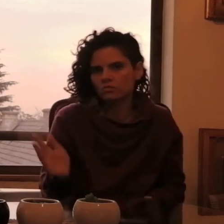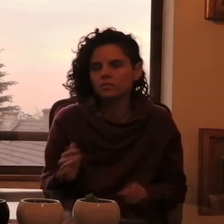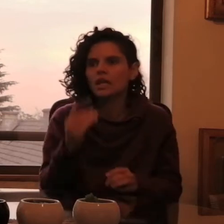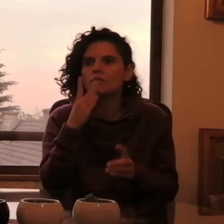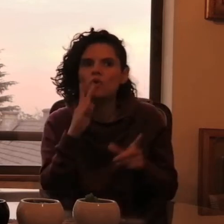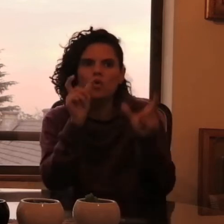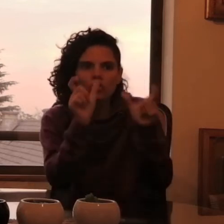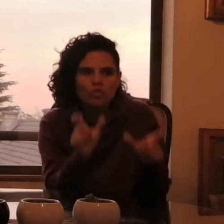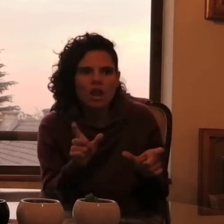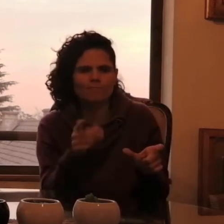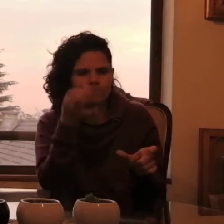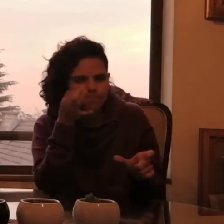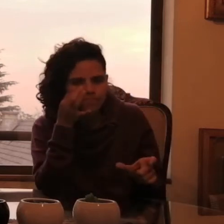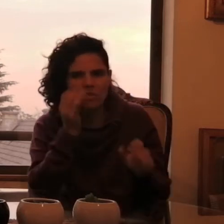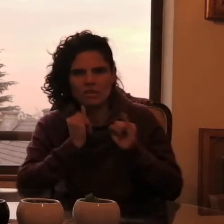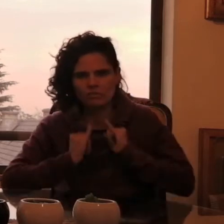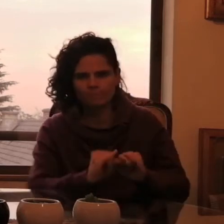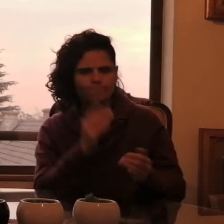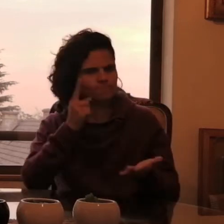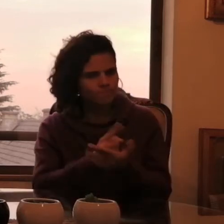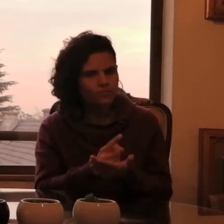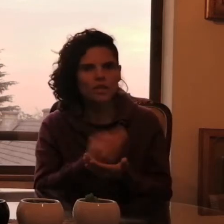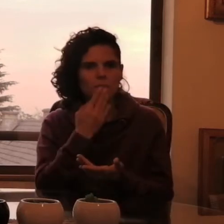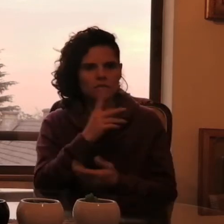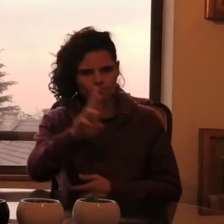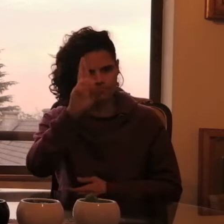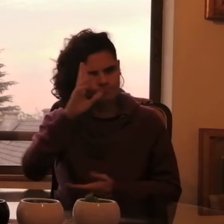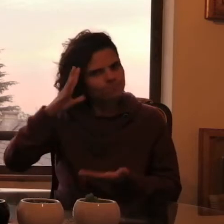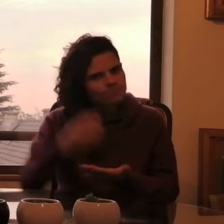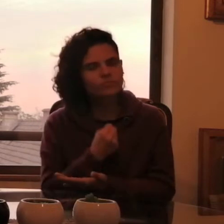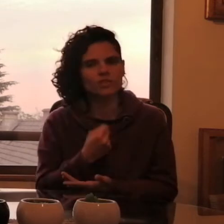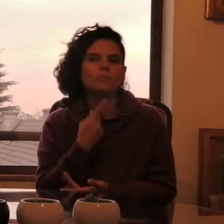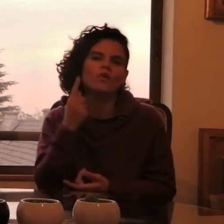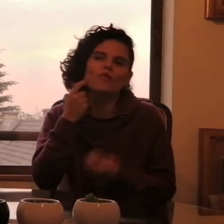instrucciones hacerte respetar - hacerse respetar en buena forma - claro - bueno lo